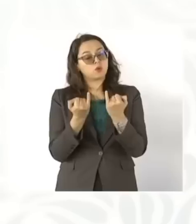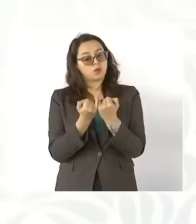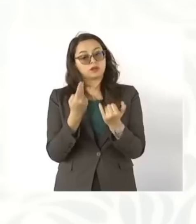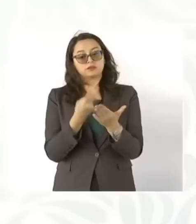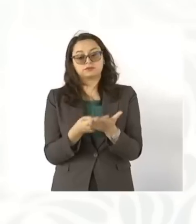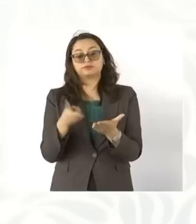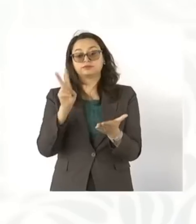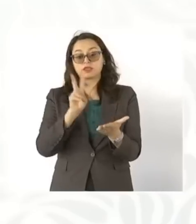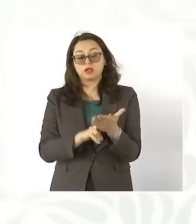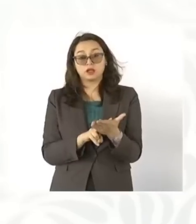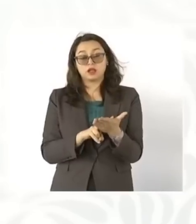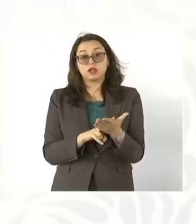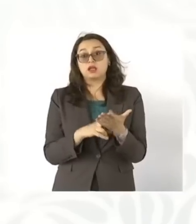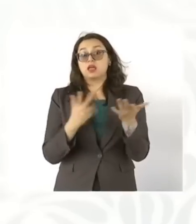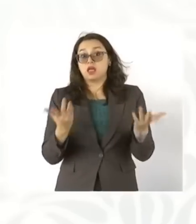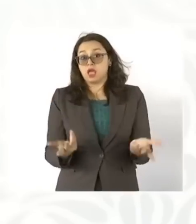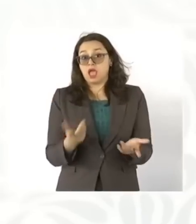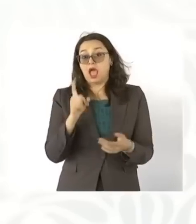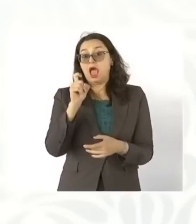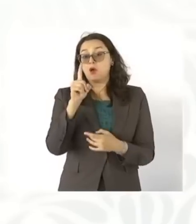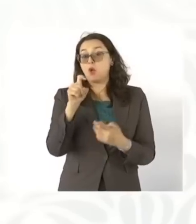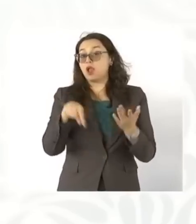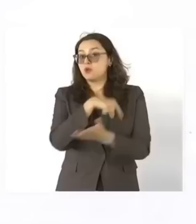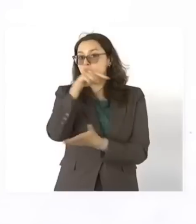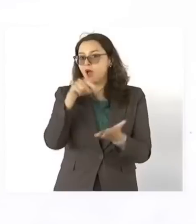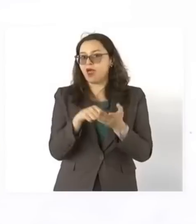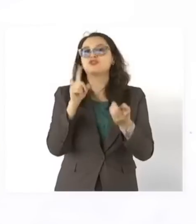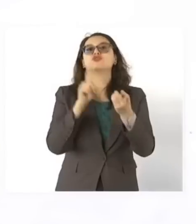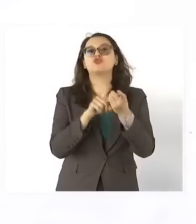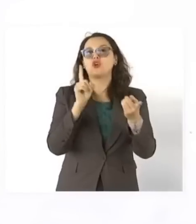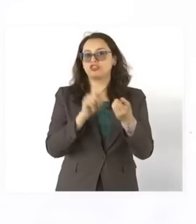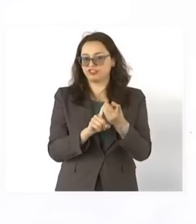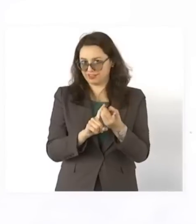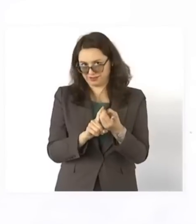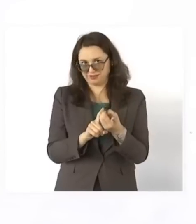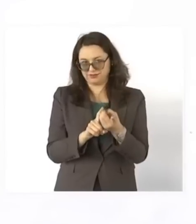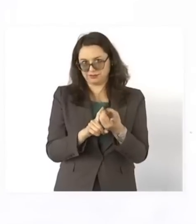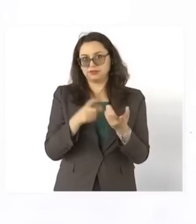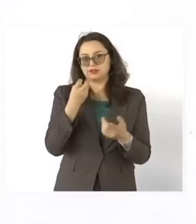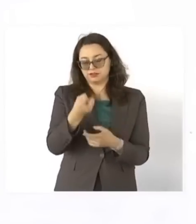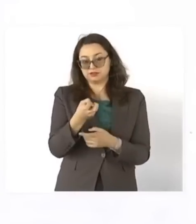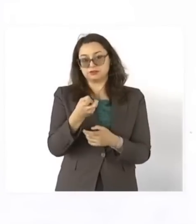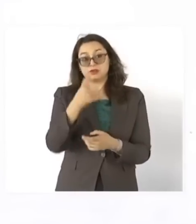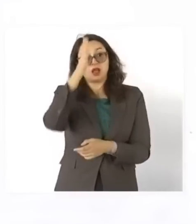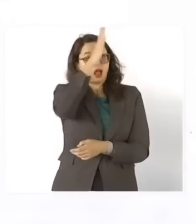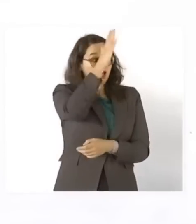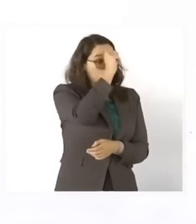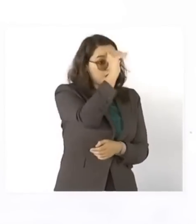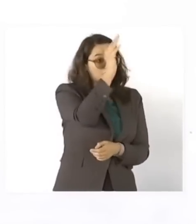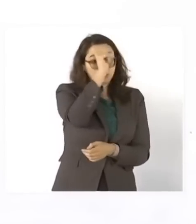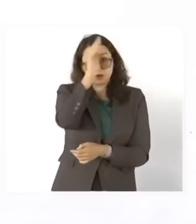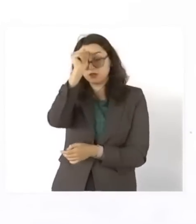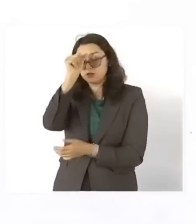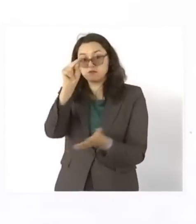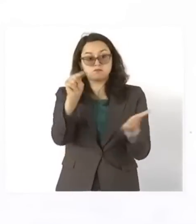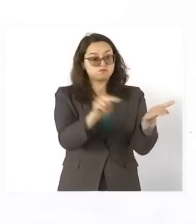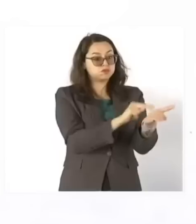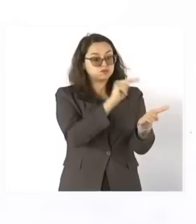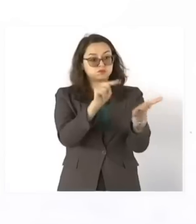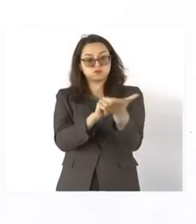hay mayor recursos de agua solamente con este acuerdo que firmamos Eh muchas concesiones de agua